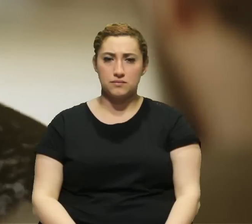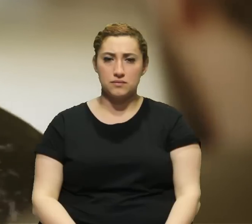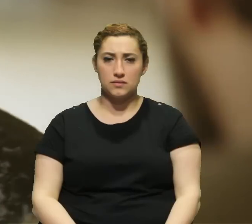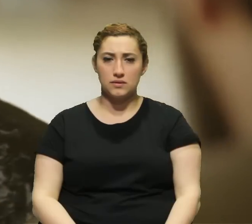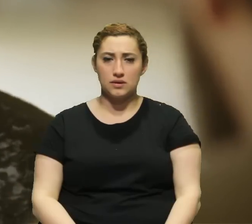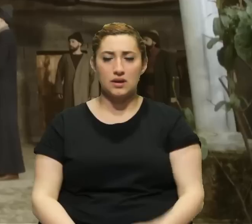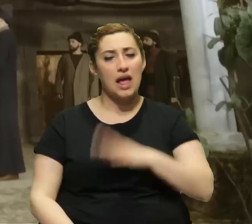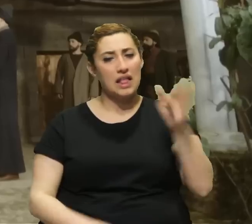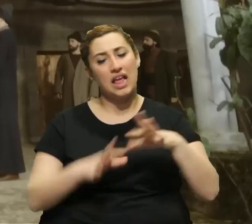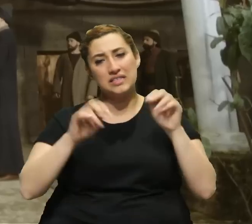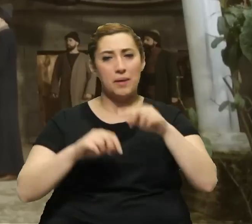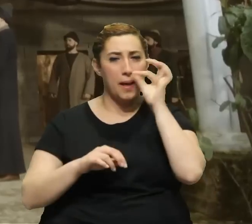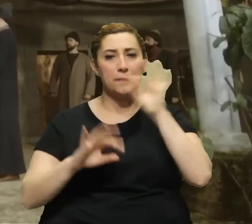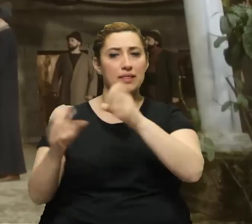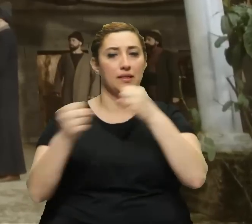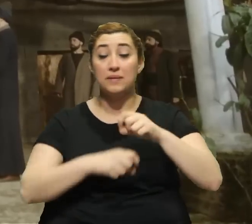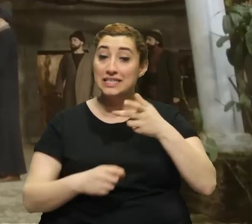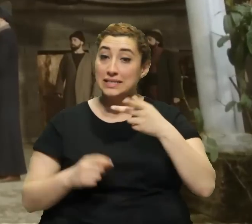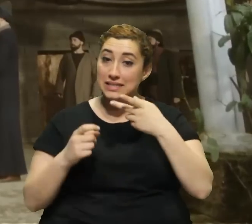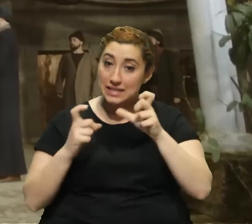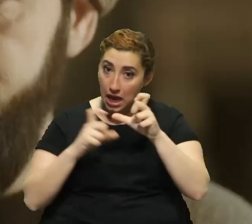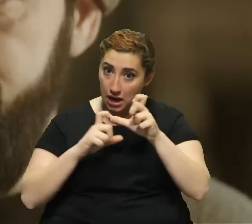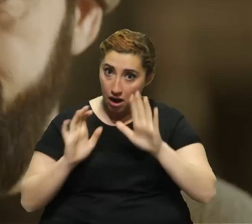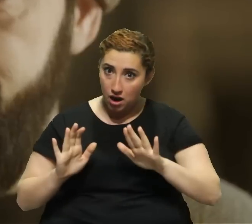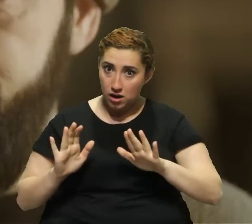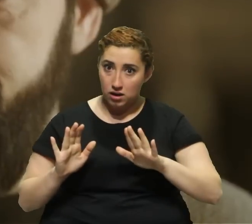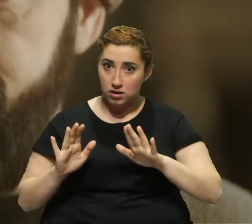Davranın bre getirin Bey’imizi! -Sarı Ağa!